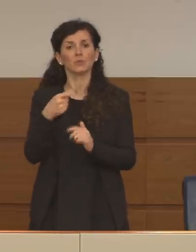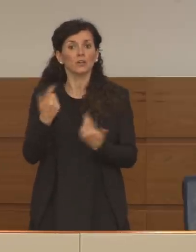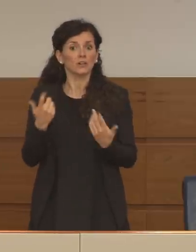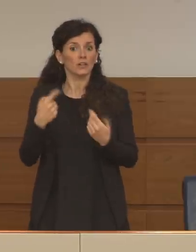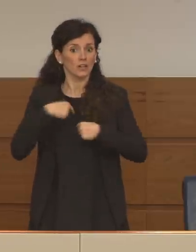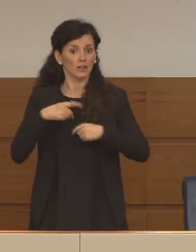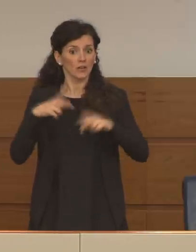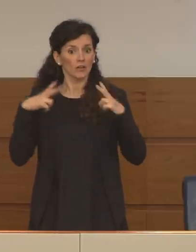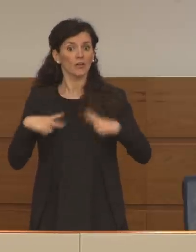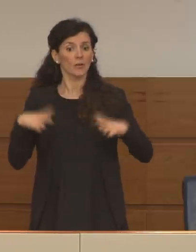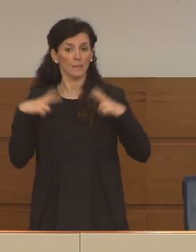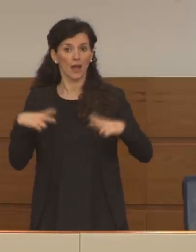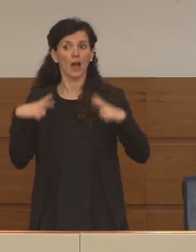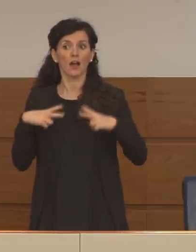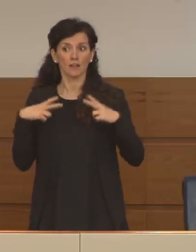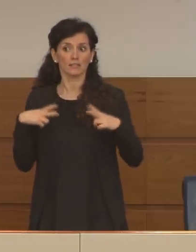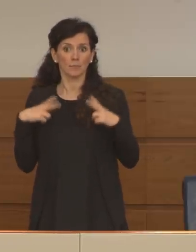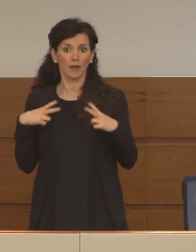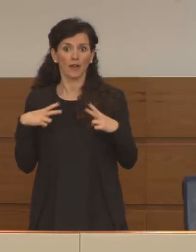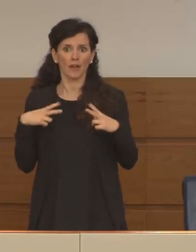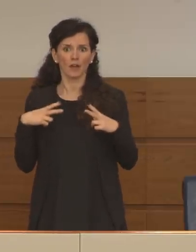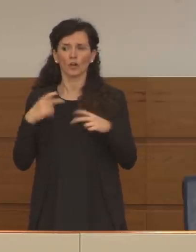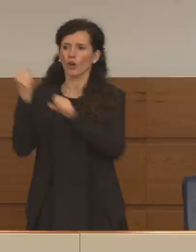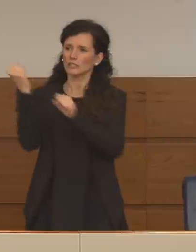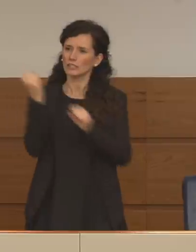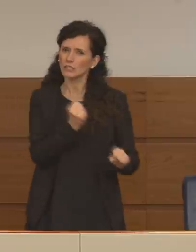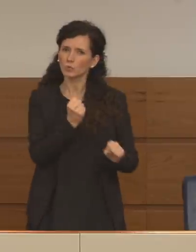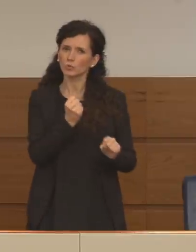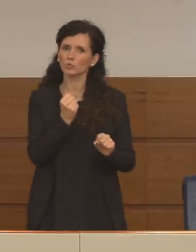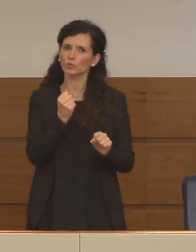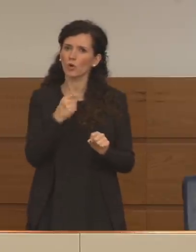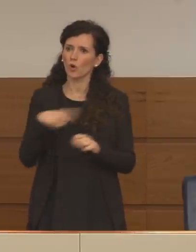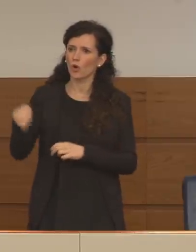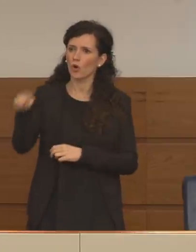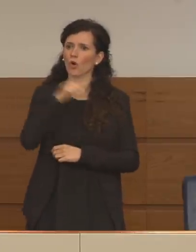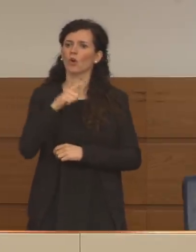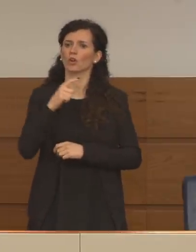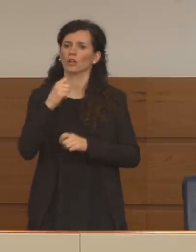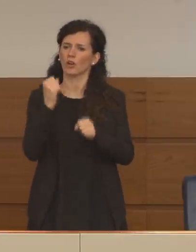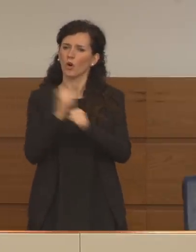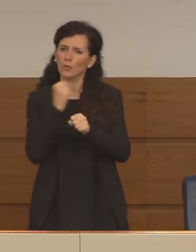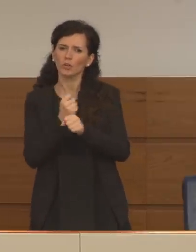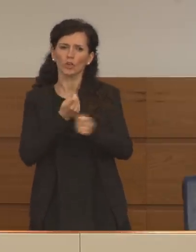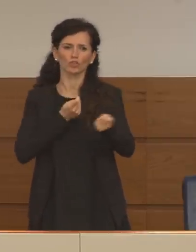restanti istituzioni, da parte degli altri operatori, gestori dell'emergenza